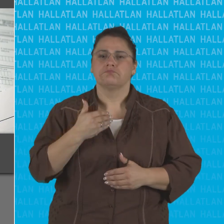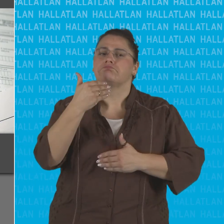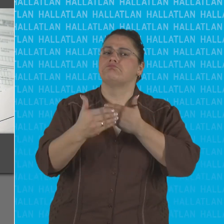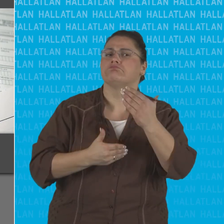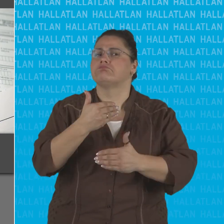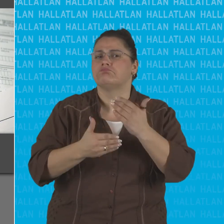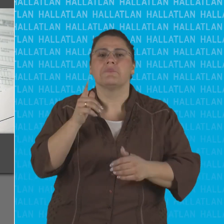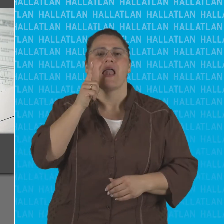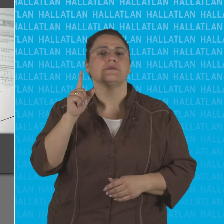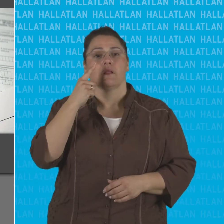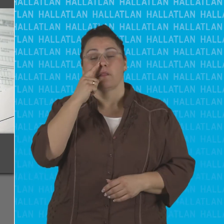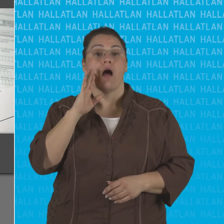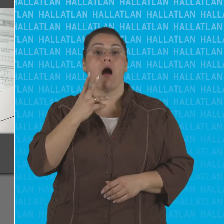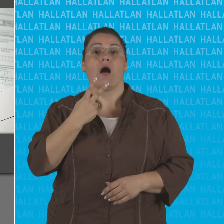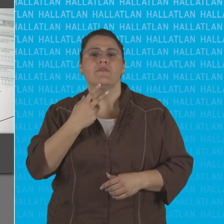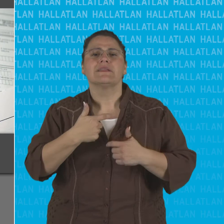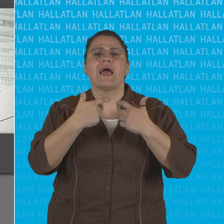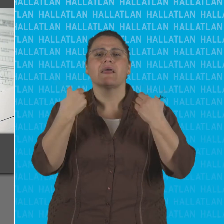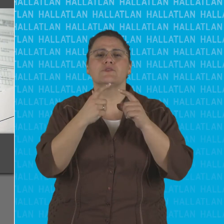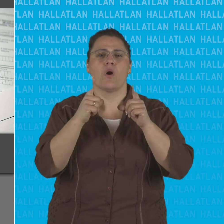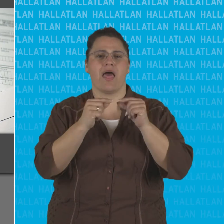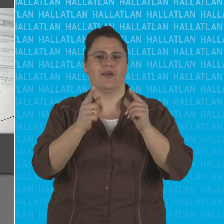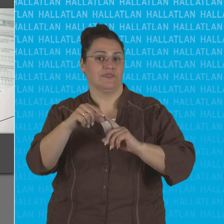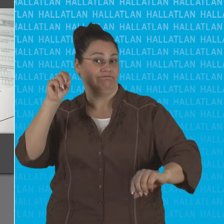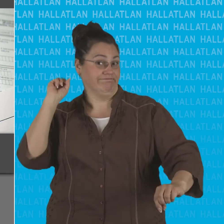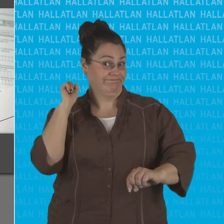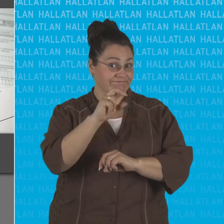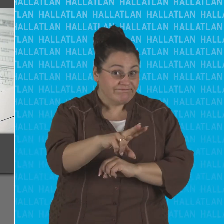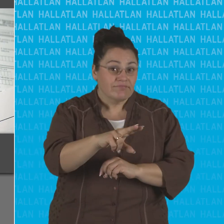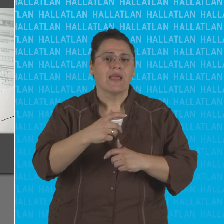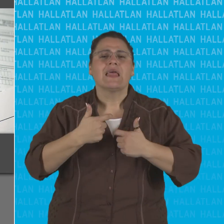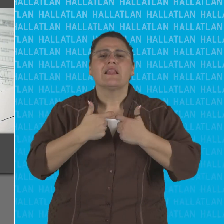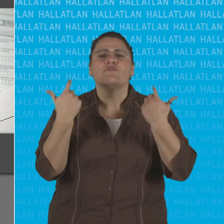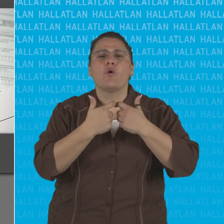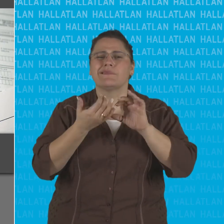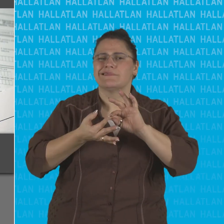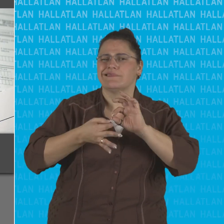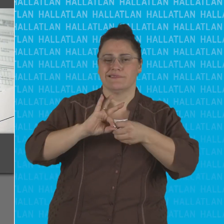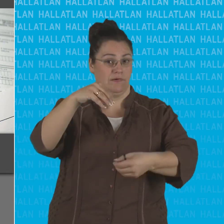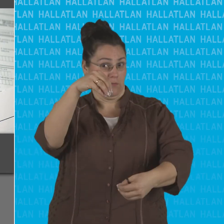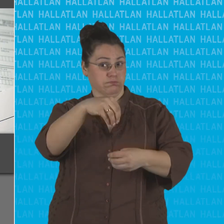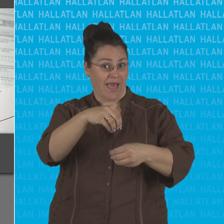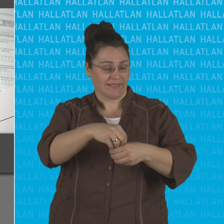A kiküldött tájékoztató levélből mindenki számára egyértelműen kiderül, mi a teendője.